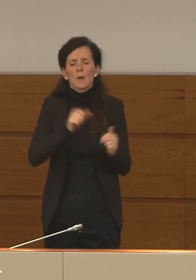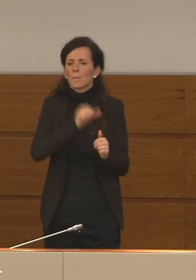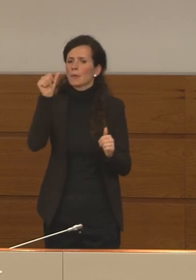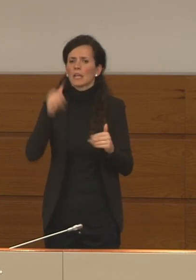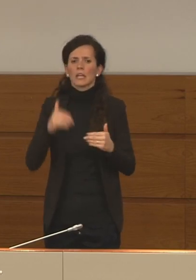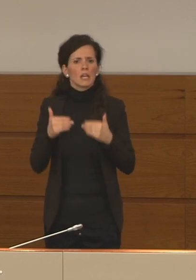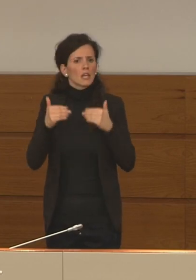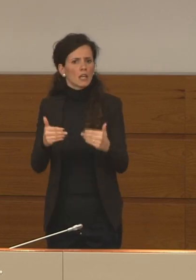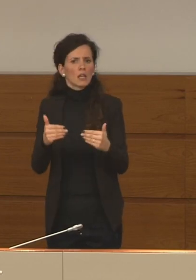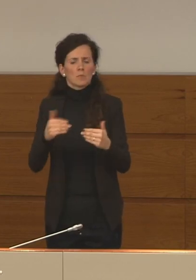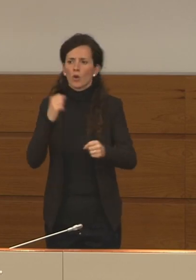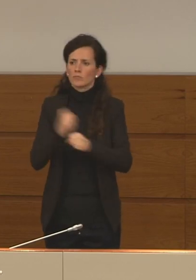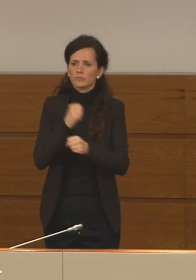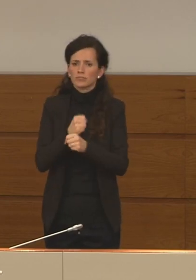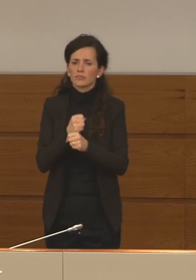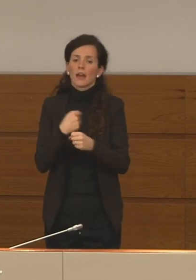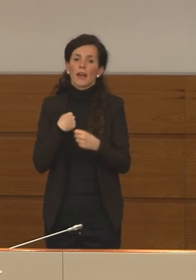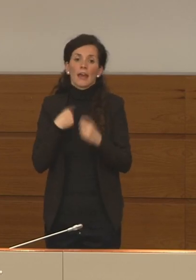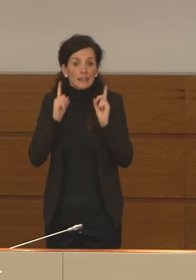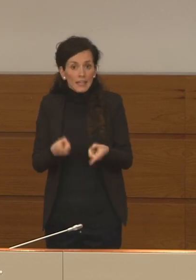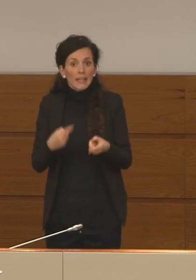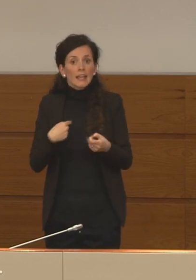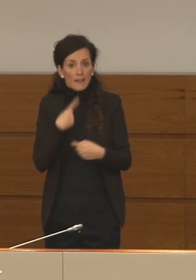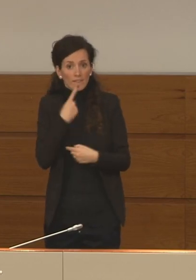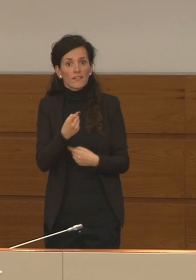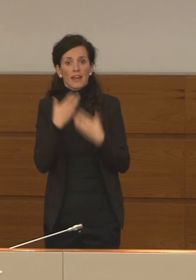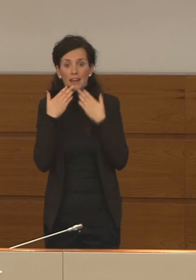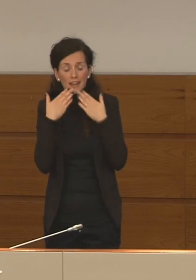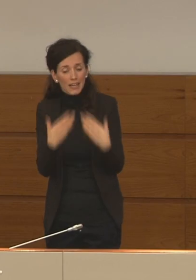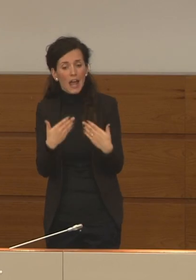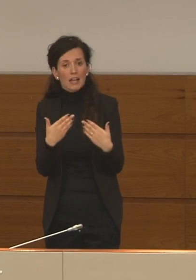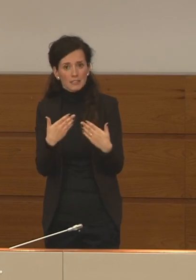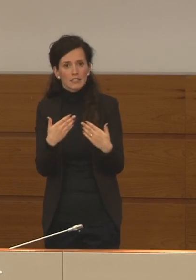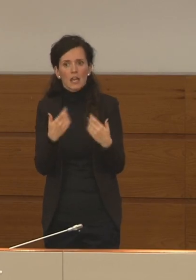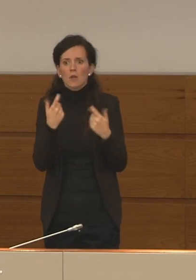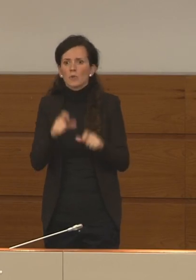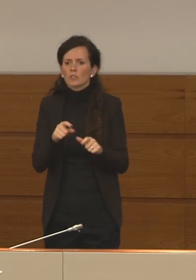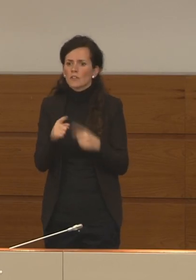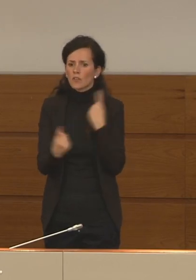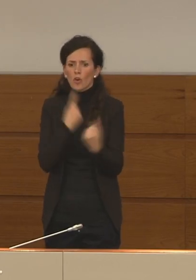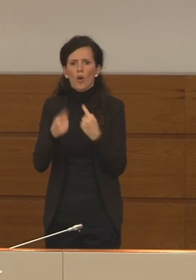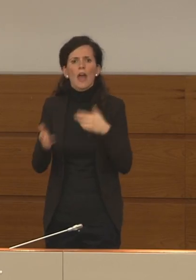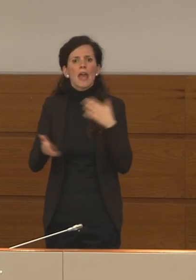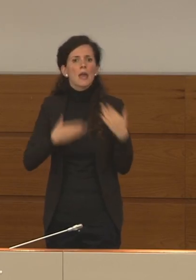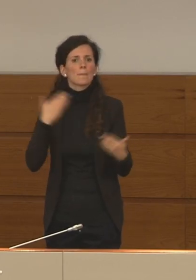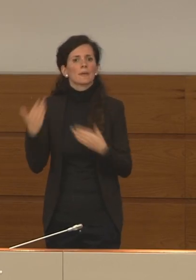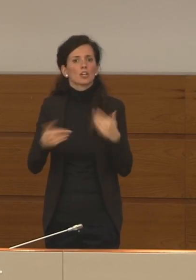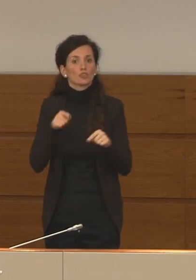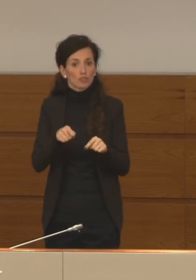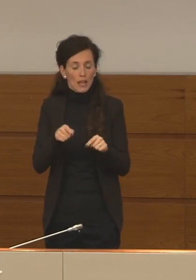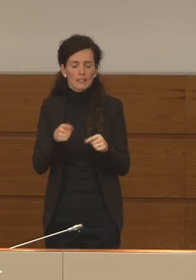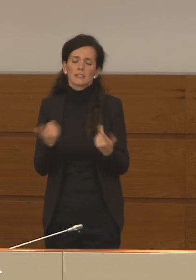dobbiamo ringraziare e anche il personale sanitario